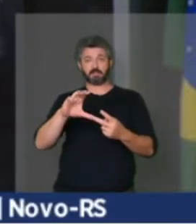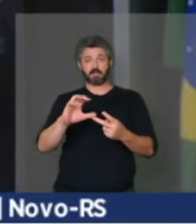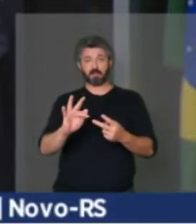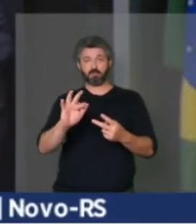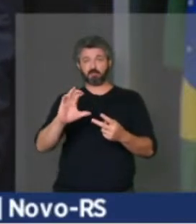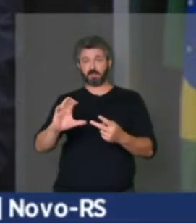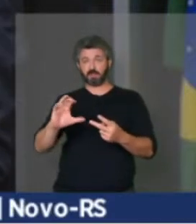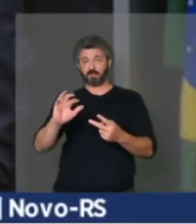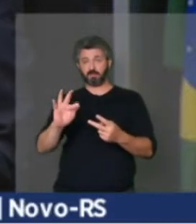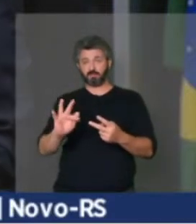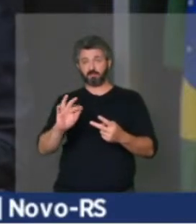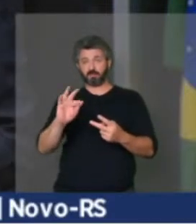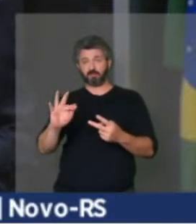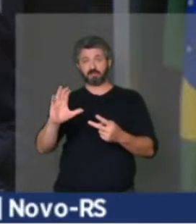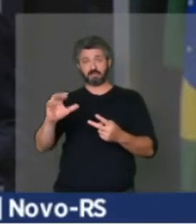CONVOCAÇÕES DO MINISTRO. ME